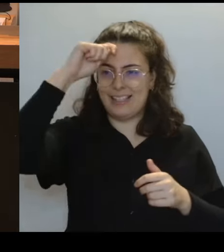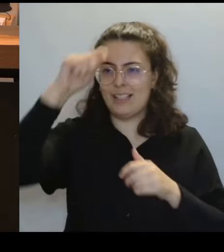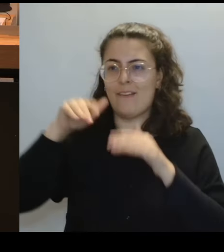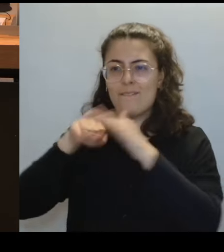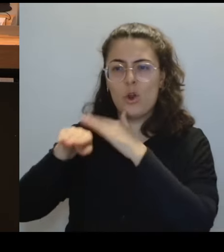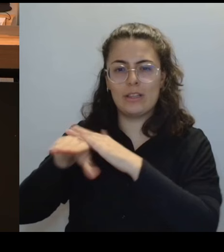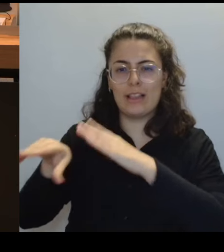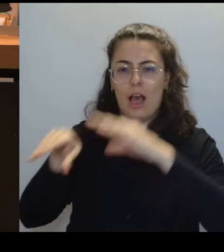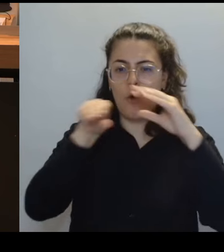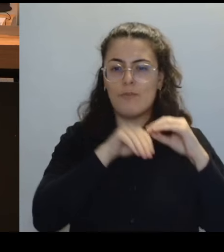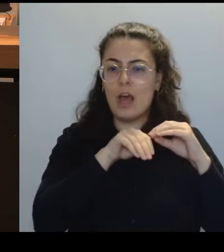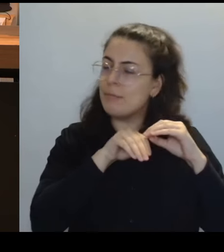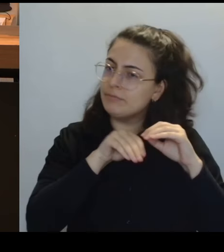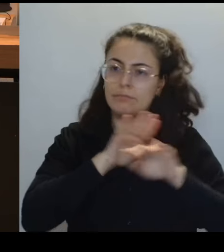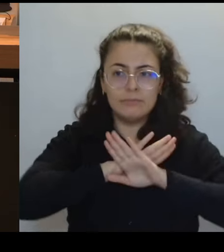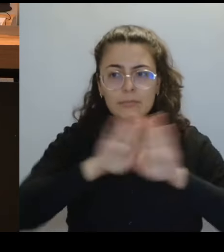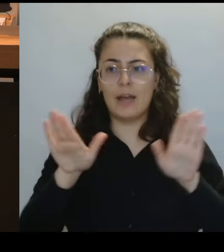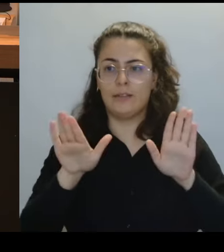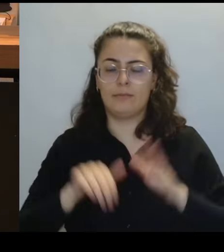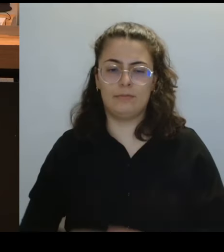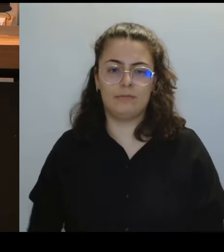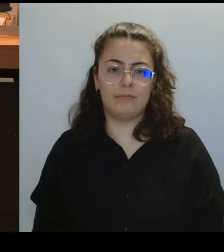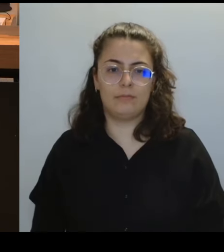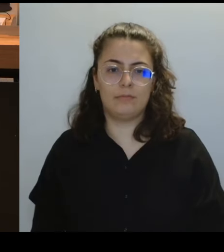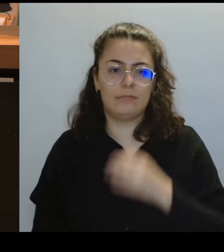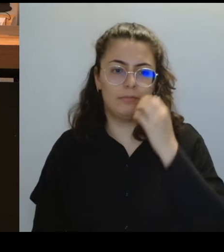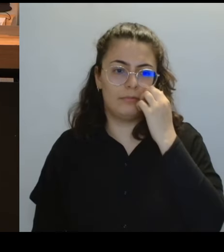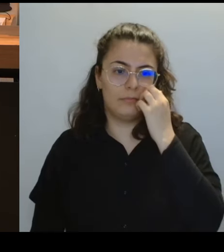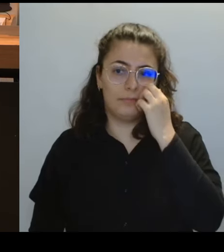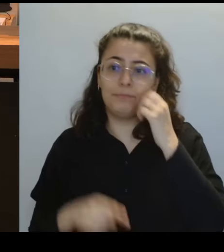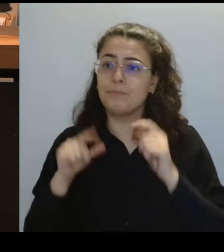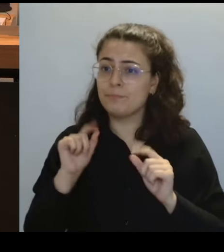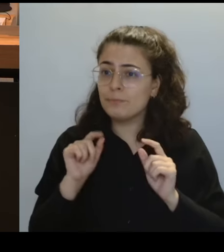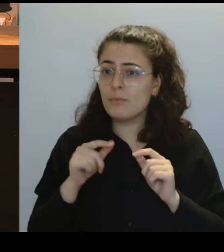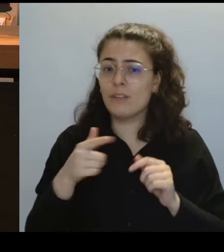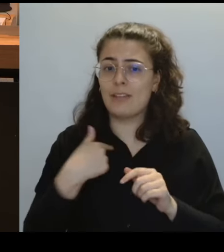Landesaufnahmeprogramm für Flüchtlinge aus Gaza hier machen.